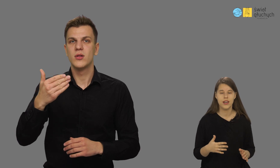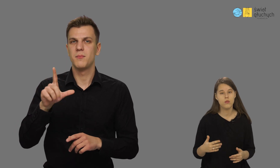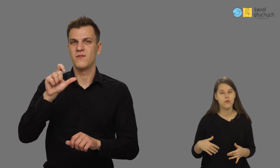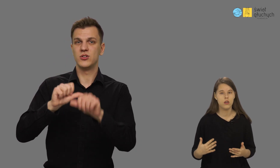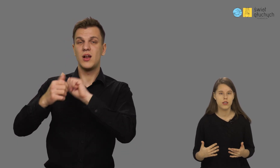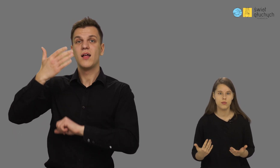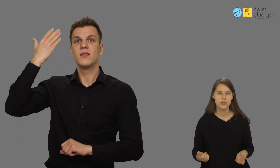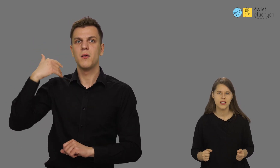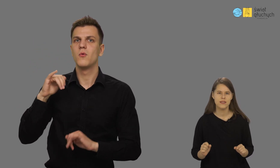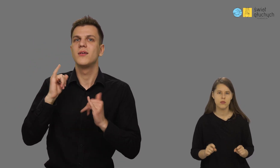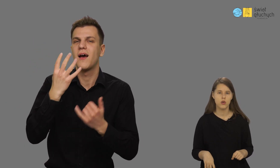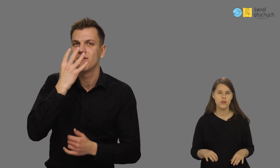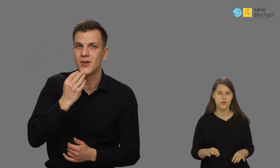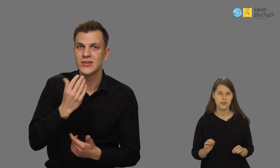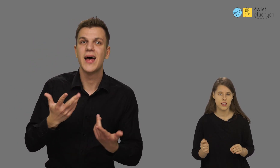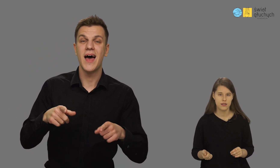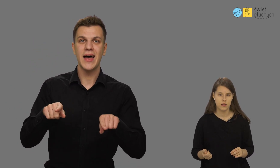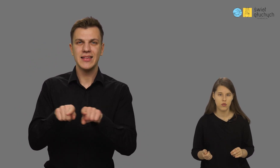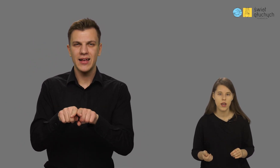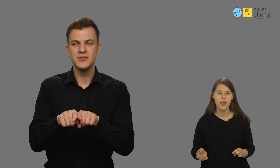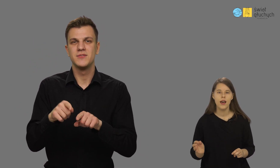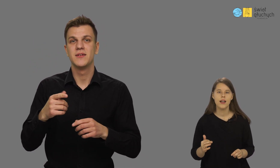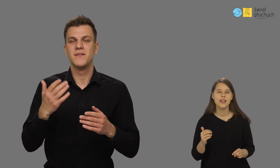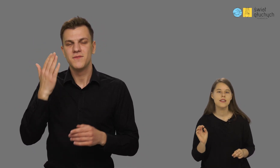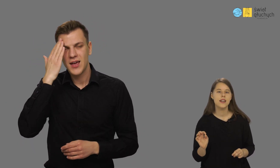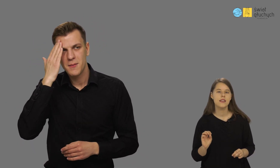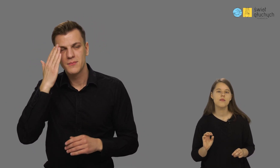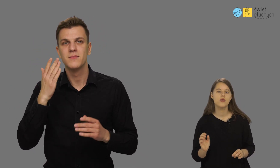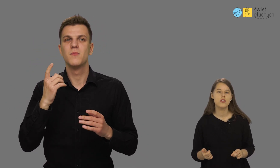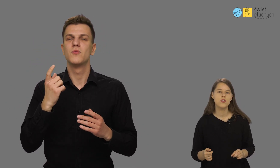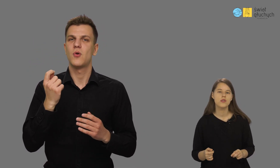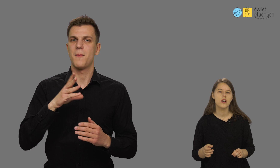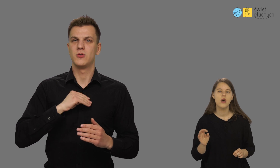jak mógł wyglądać polski język migowy 200 lat temu, ale i daje nam możliwość